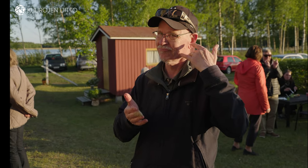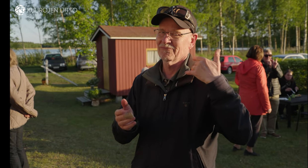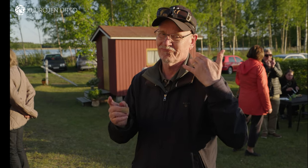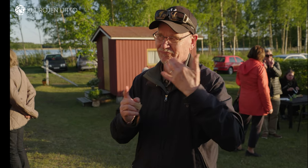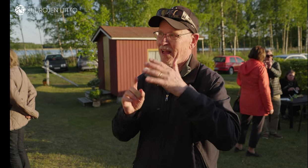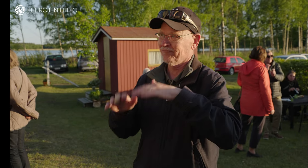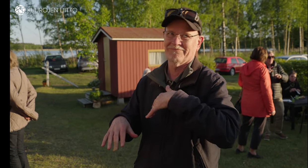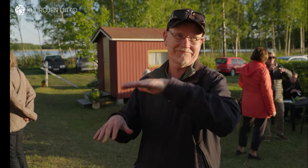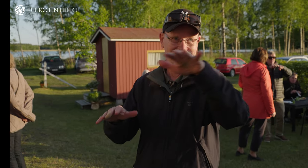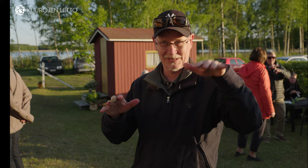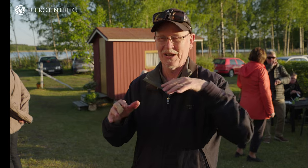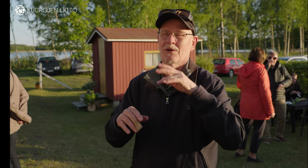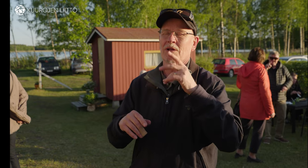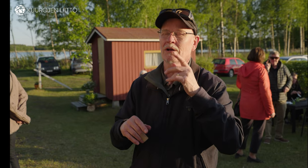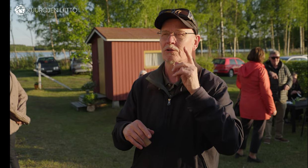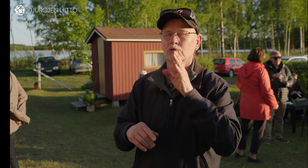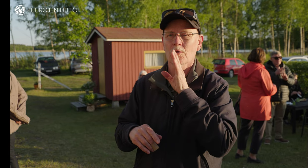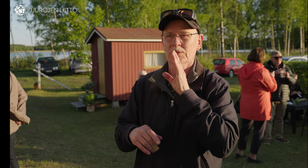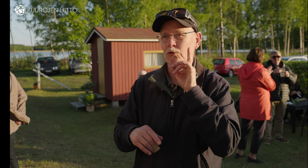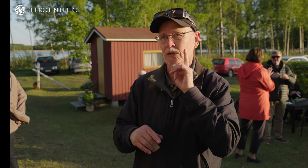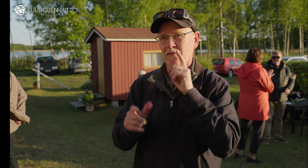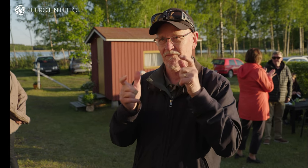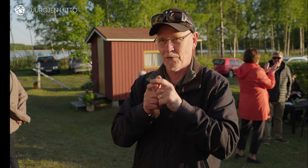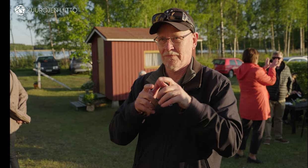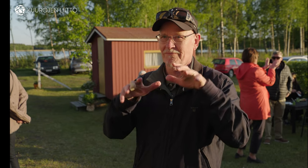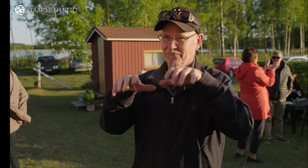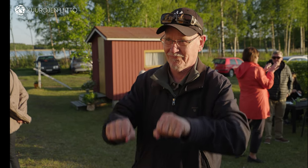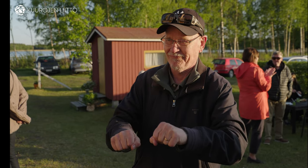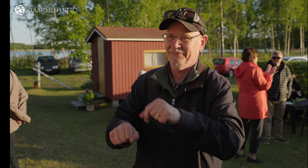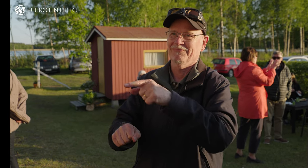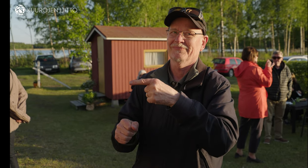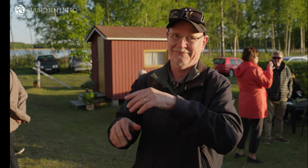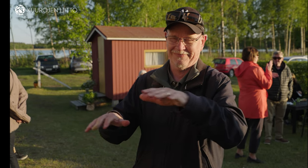Sittemmin Pietarsaaren kuurojen yhdistys osti paikan omakseen.